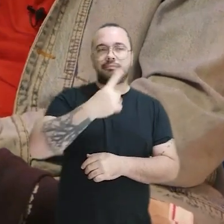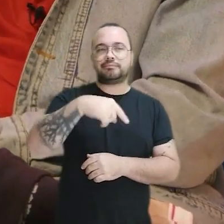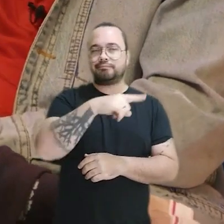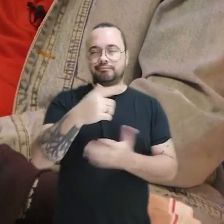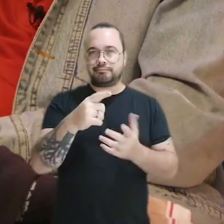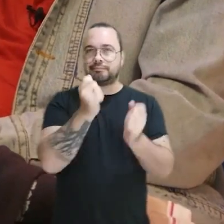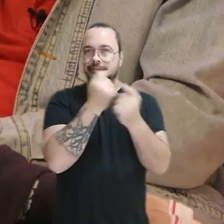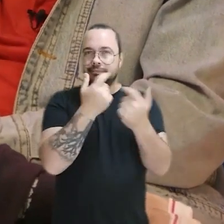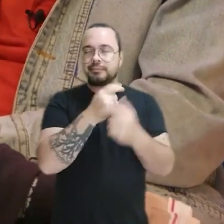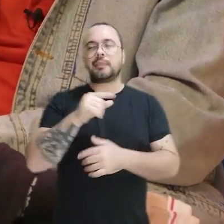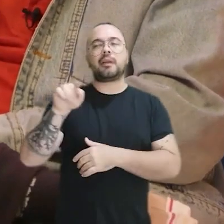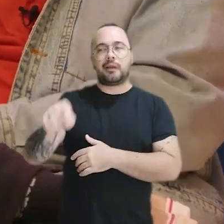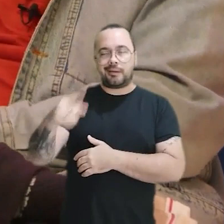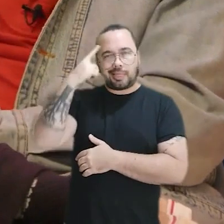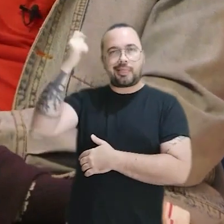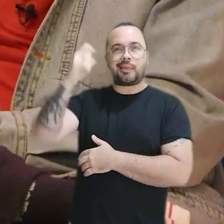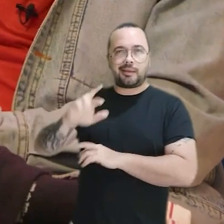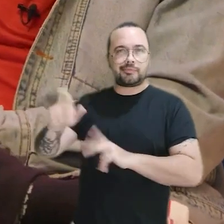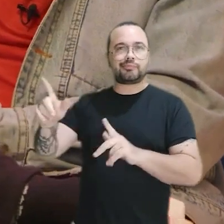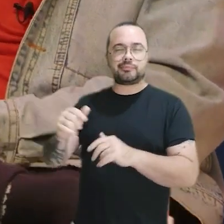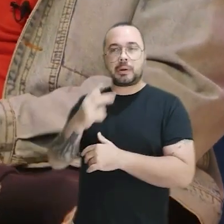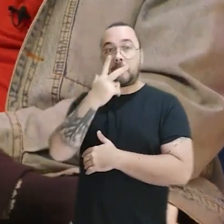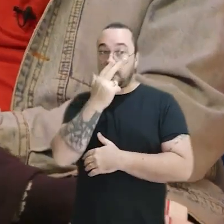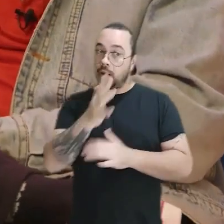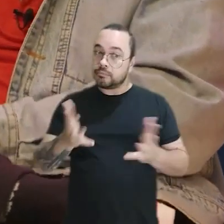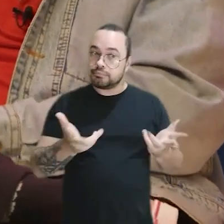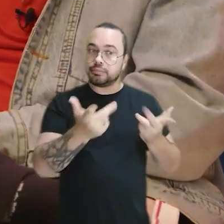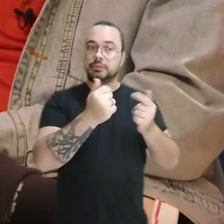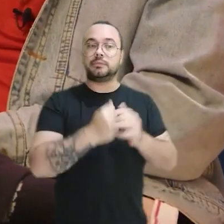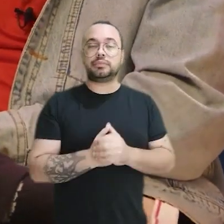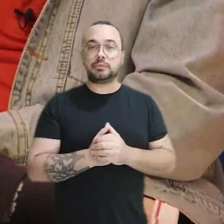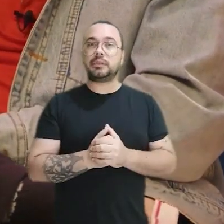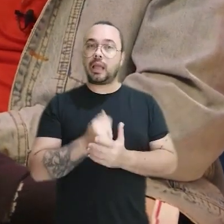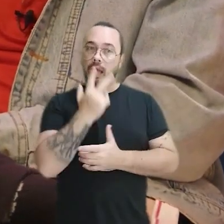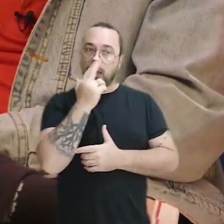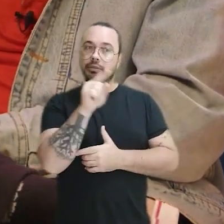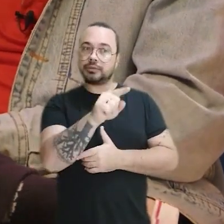É outra viagem, cara, outra... Parece que tá incrível. Eu eu acho que pode virar um hit,